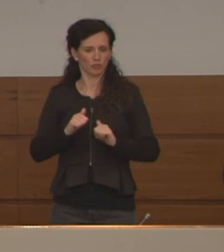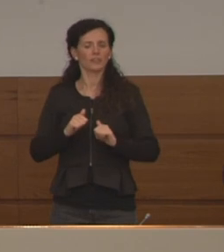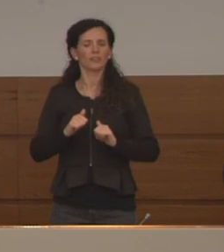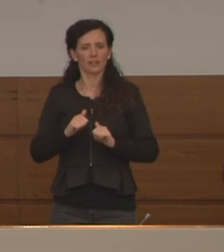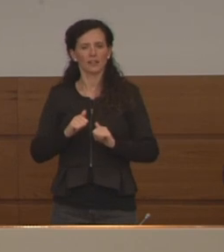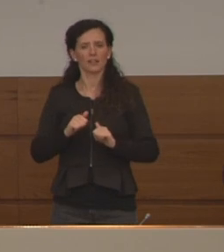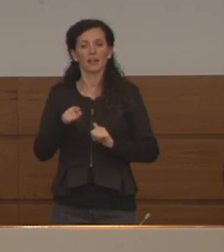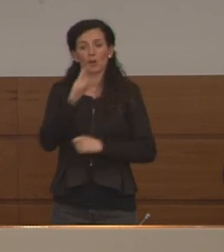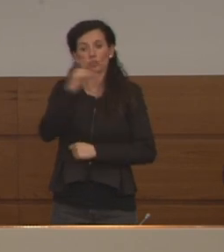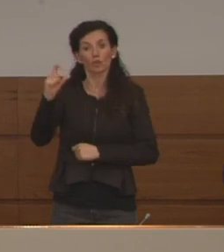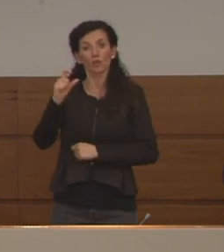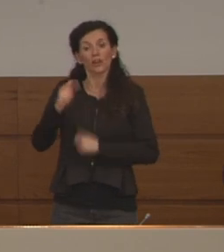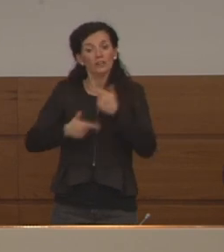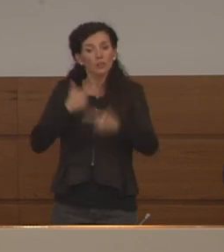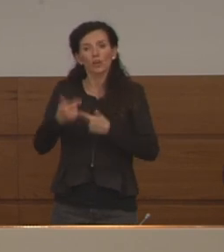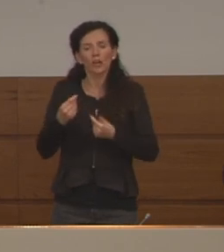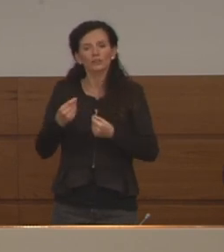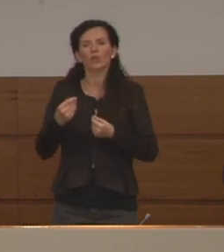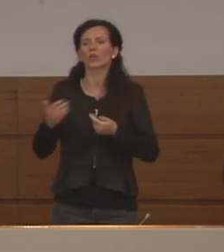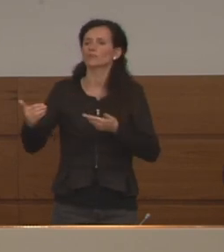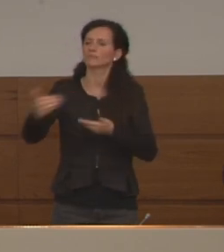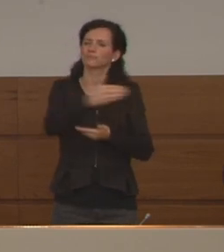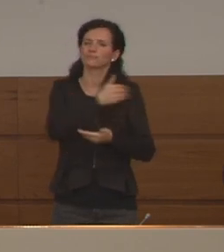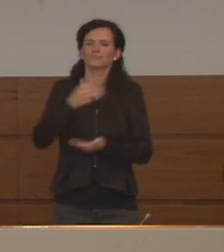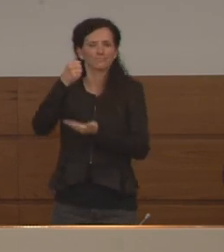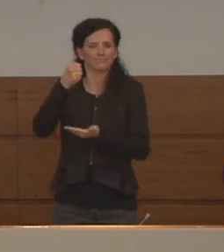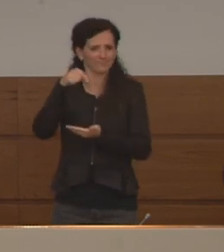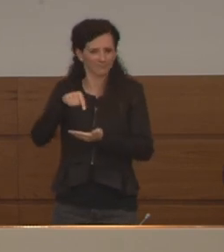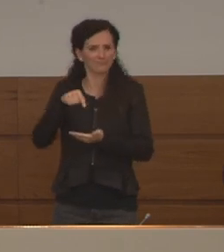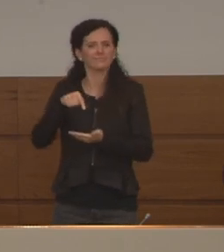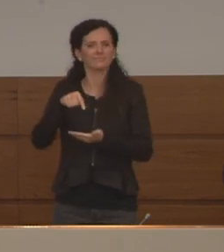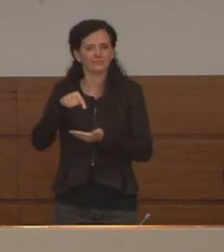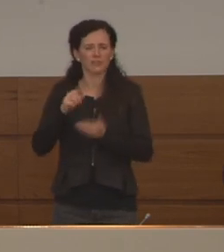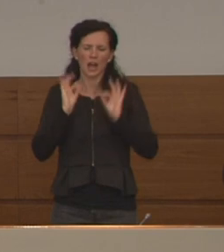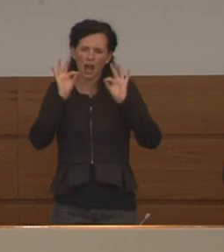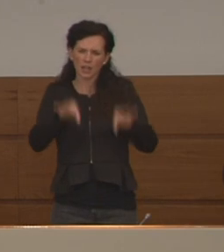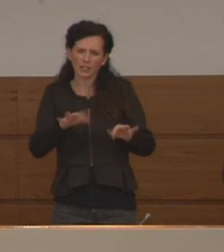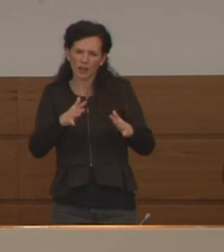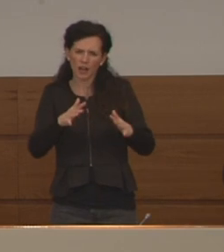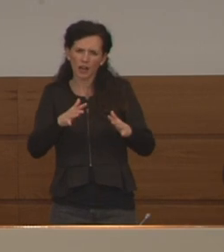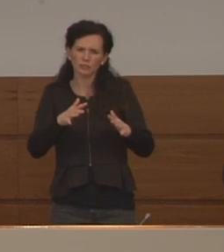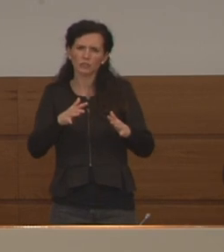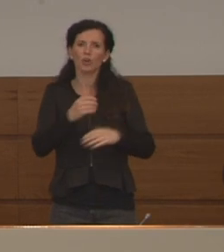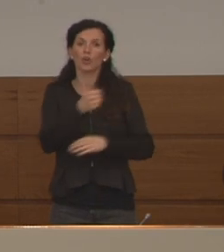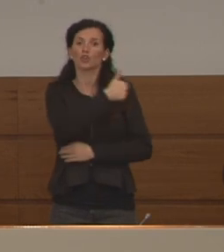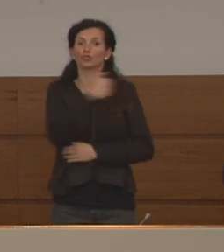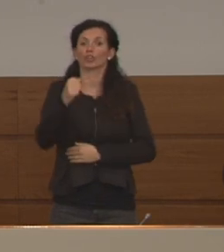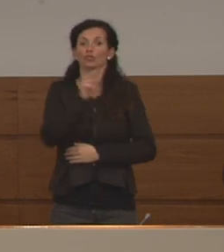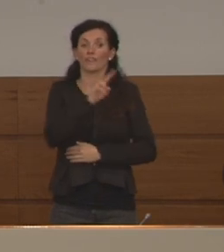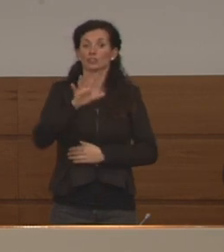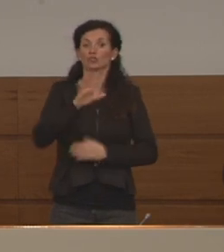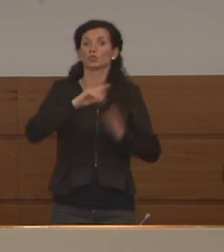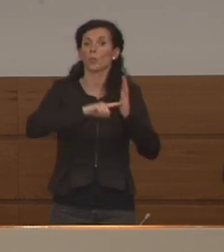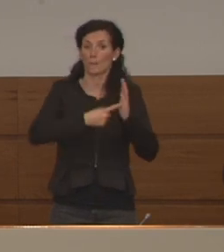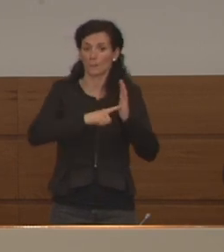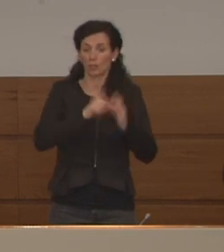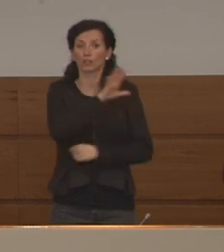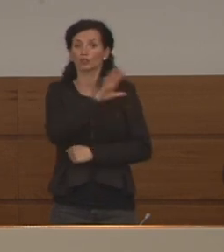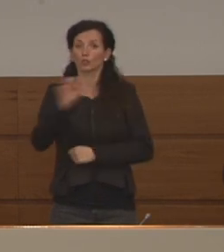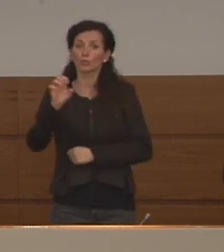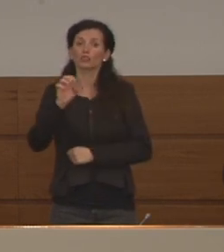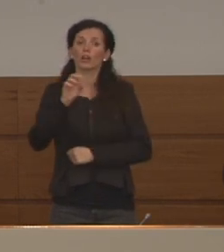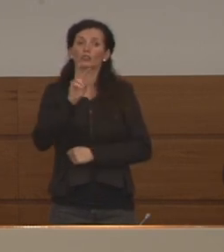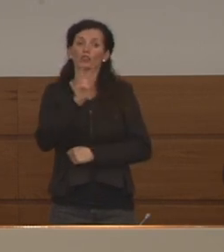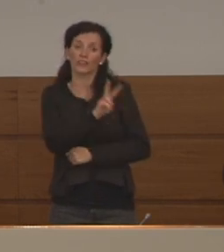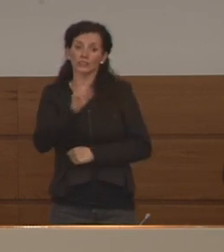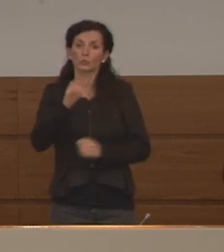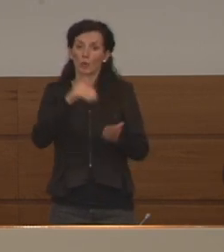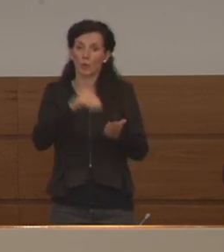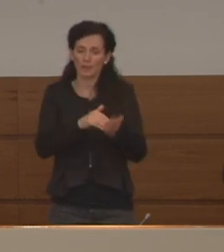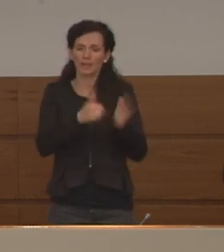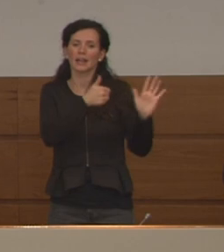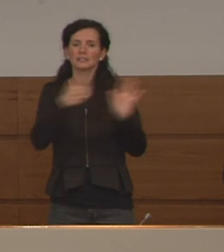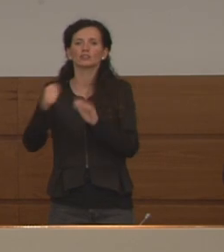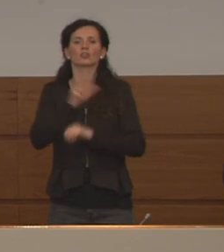raccogliere donazioni, siamo arrivati a un valore di 125.522.639 euro.